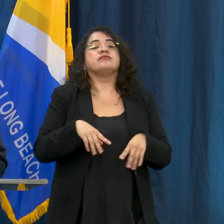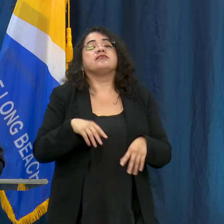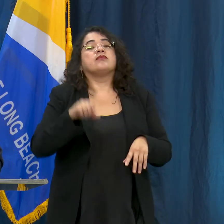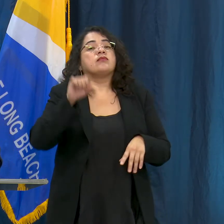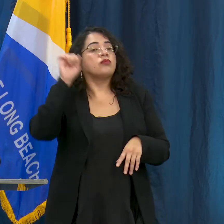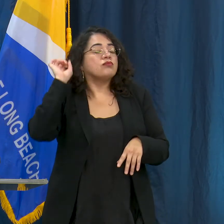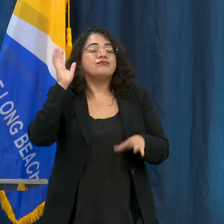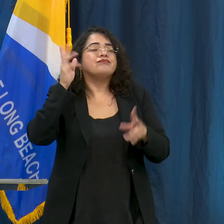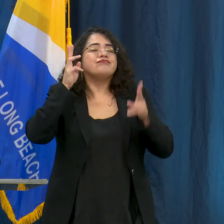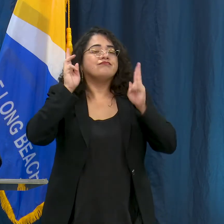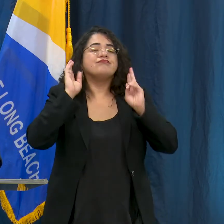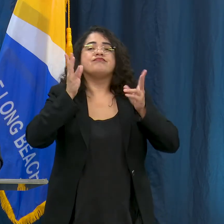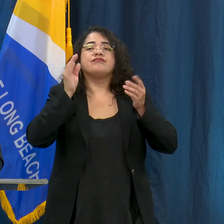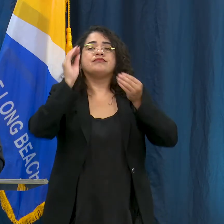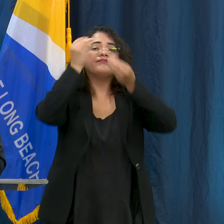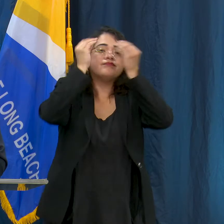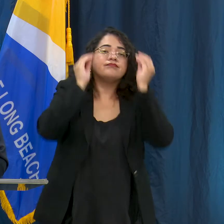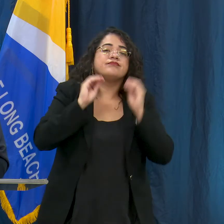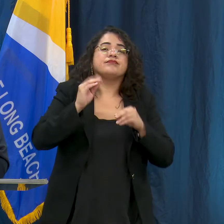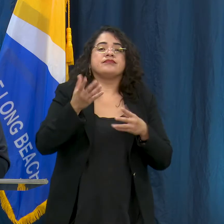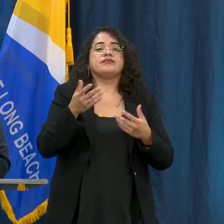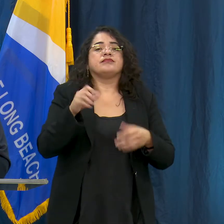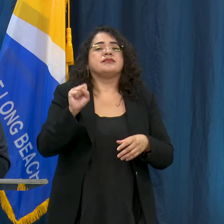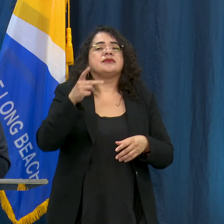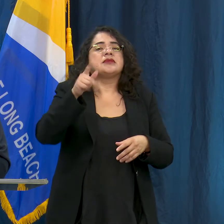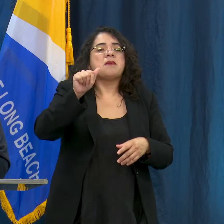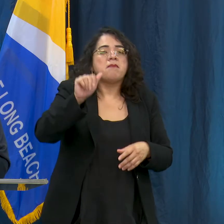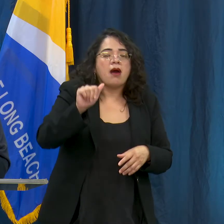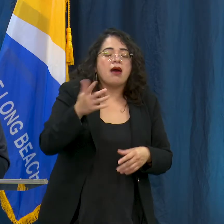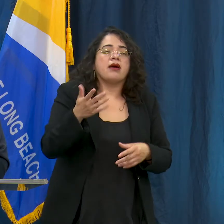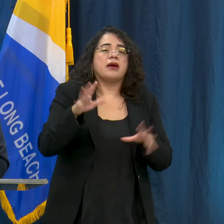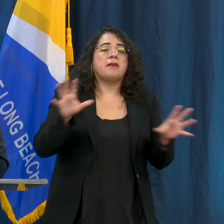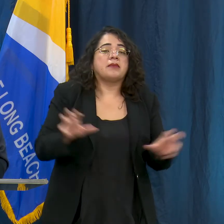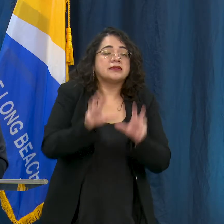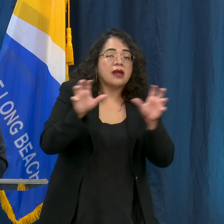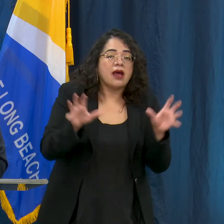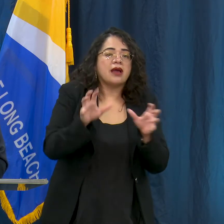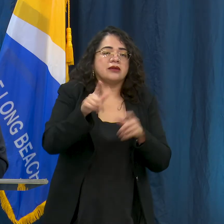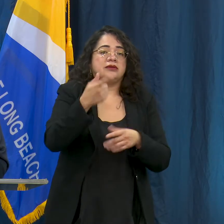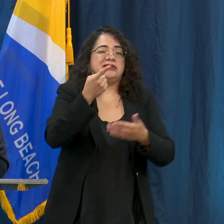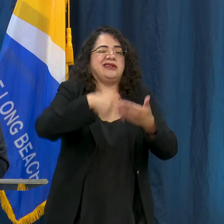próxima el próximo viernes este been teased a who yo también en esos incluyen